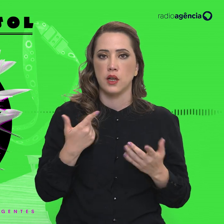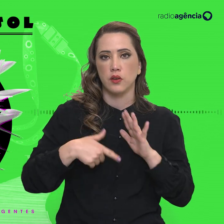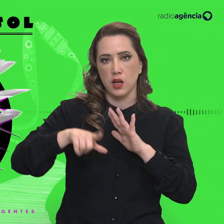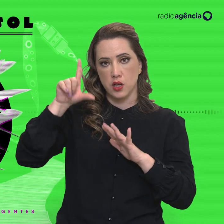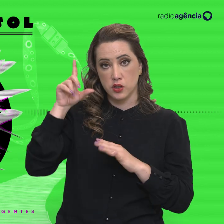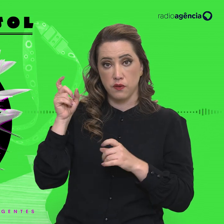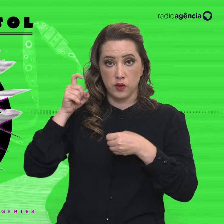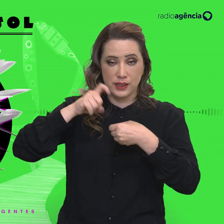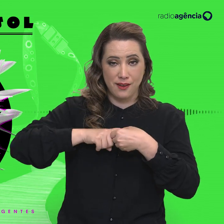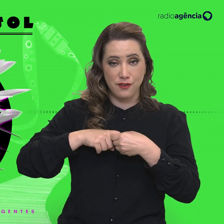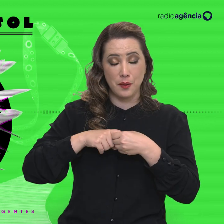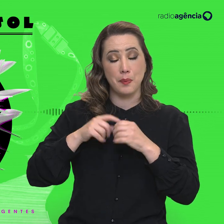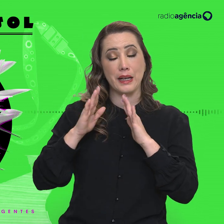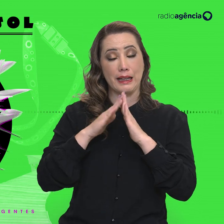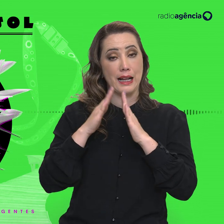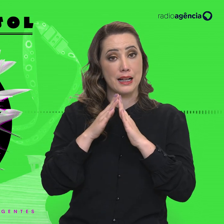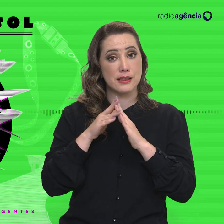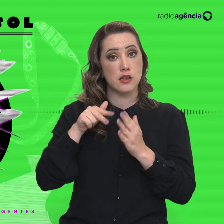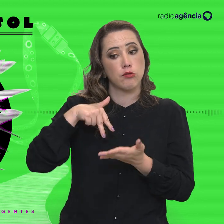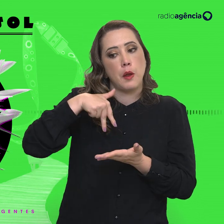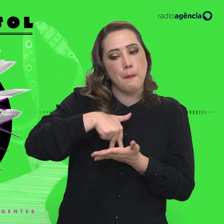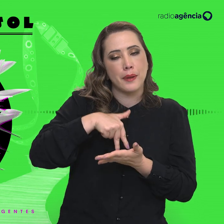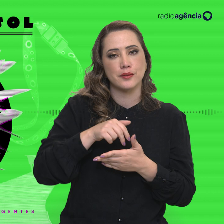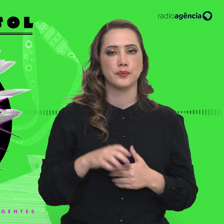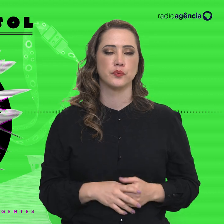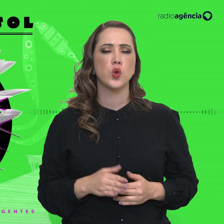[Leyberson] O Girassol está presente no podcast Histórias Raras desde o começo.